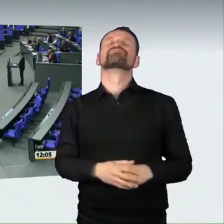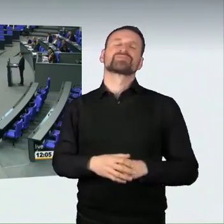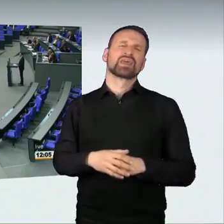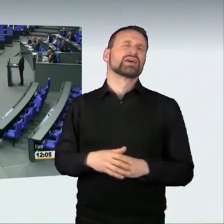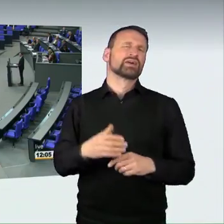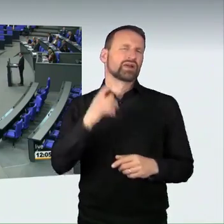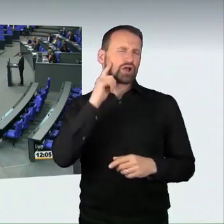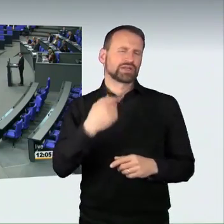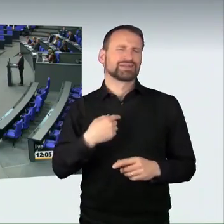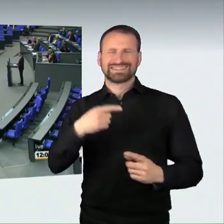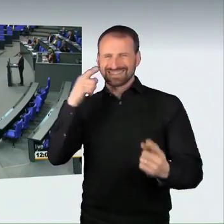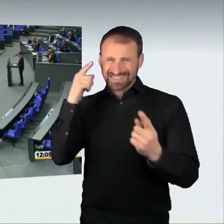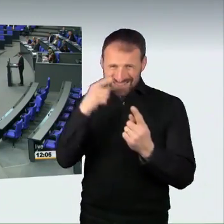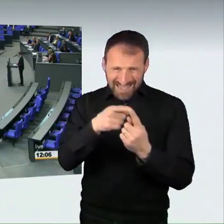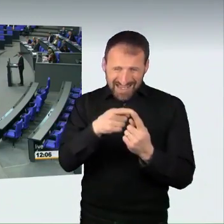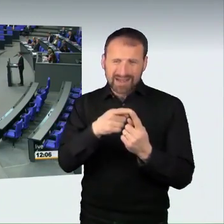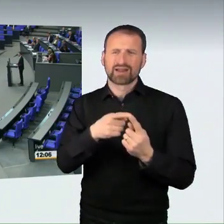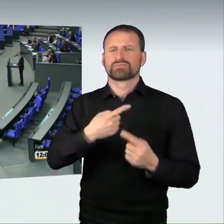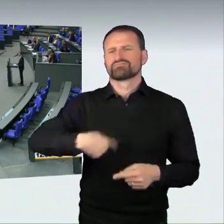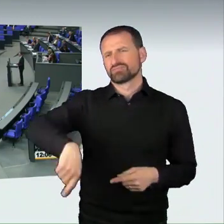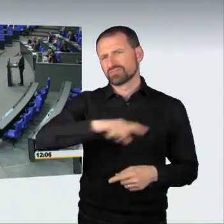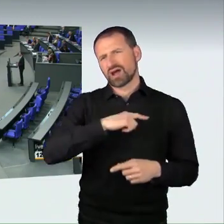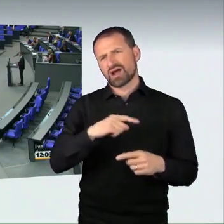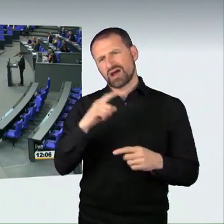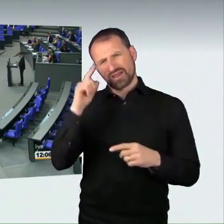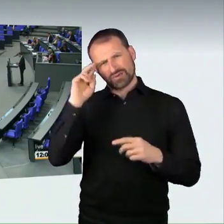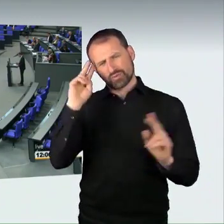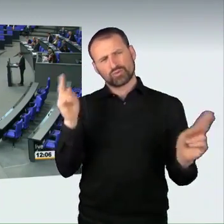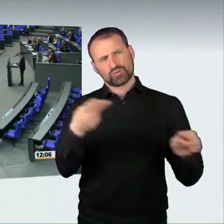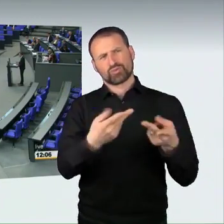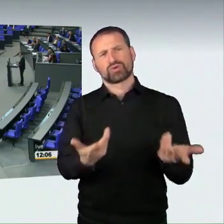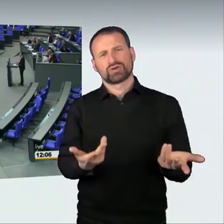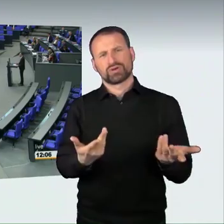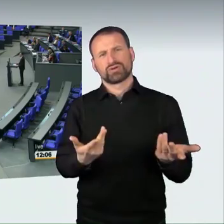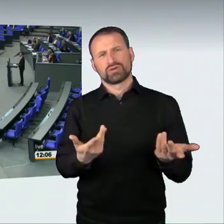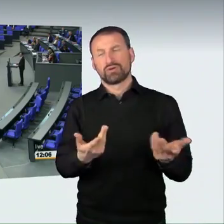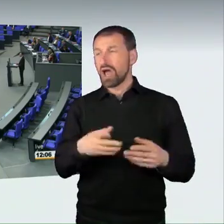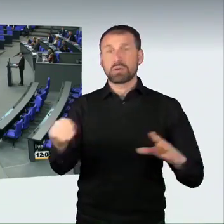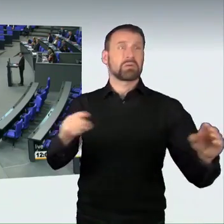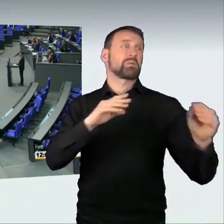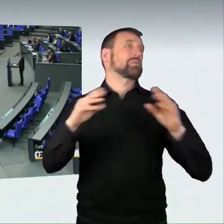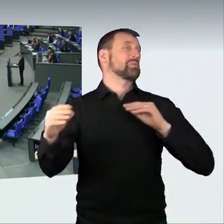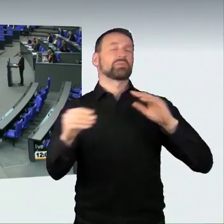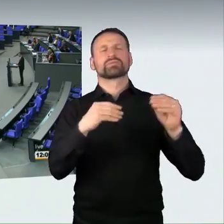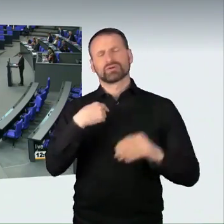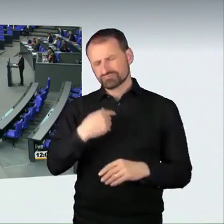doch alle einig. (Zwischenrufe) Doch, wir sind uns im Ziel alle einig: Wir wollen Mieter schützen, und wir wollen auch nicht,